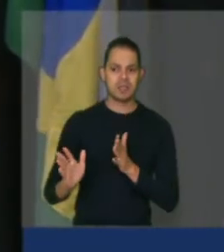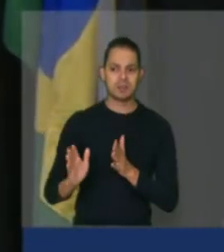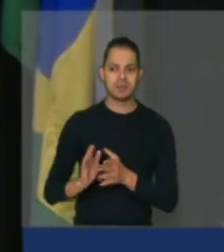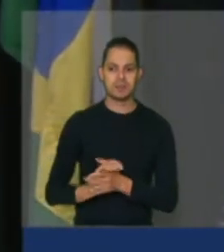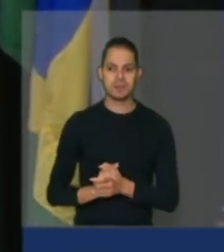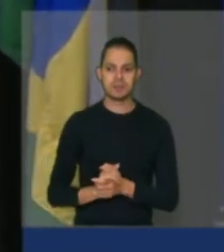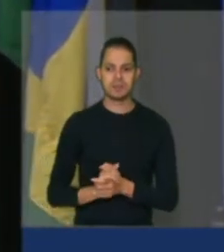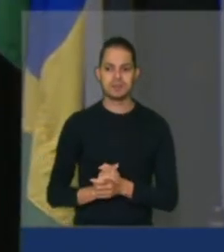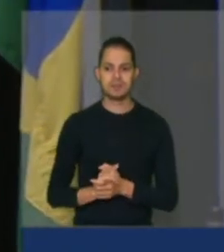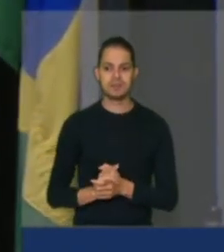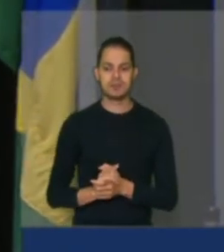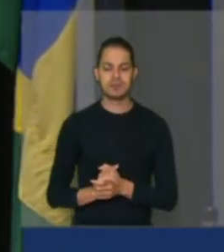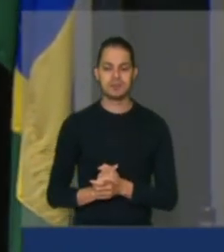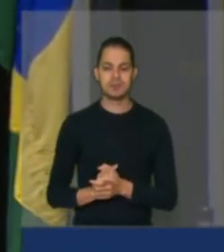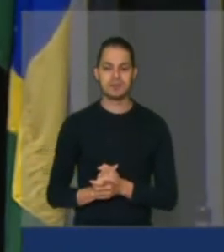BRUNO ERA UMA PESSOA MUITO ENTUSIASMADA E, MESMO JÁ NA